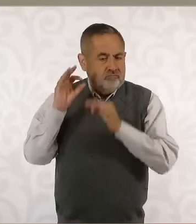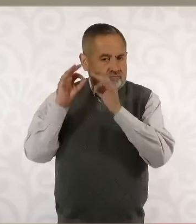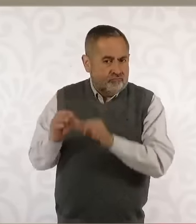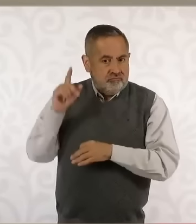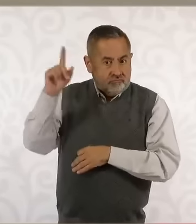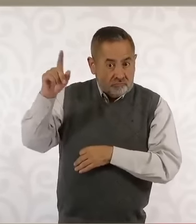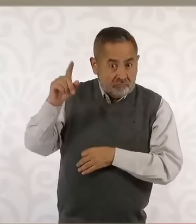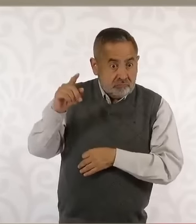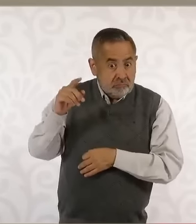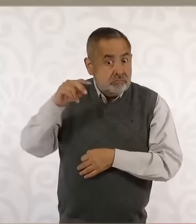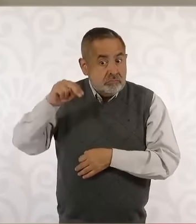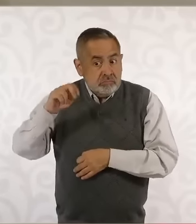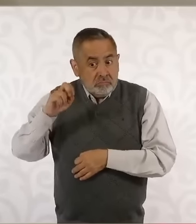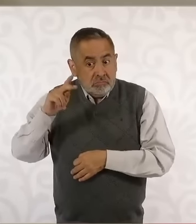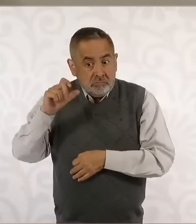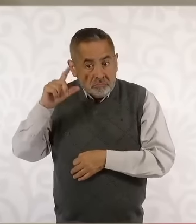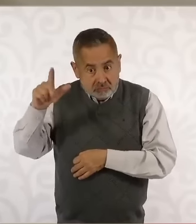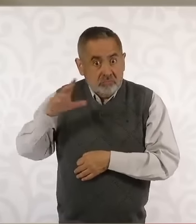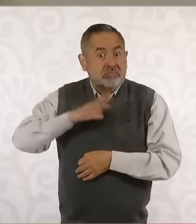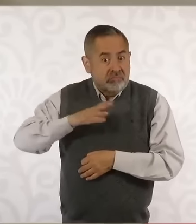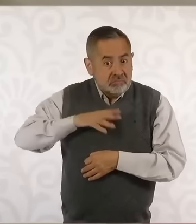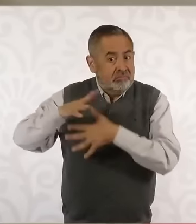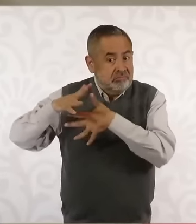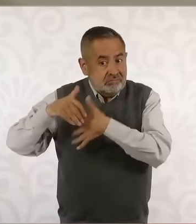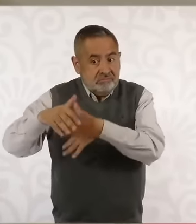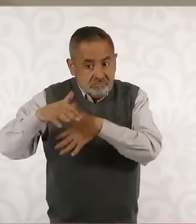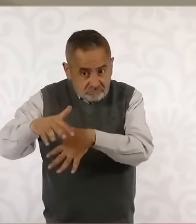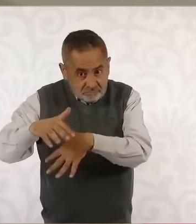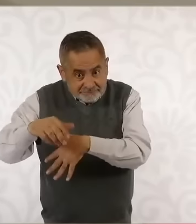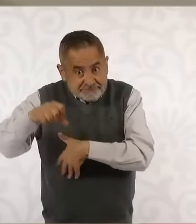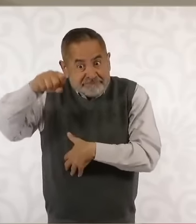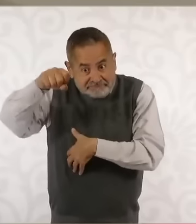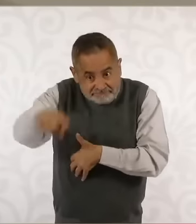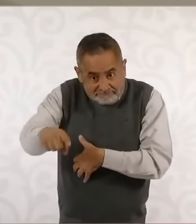en Nepal sí se dan protestas, pero también se llevan a cabo asesinatos a la clase política en